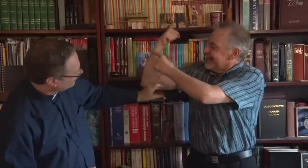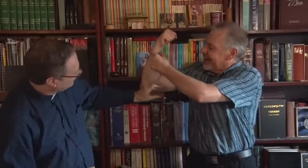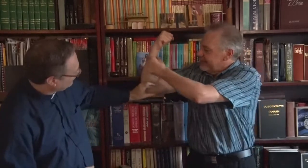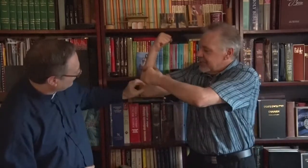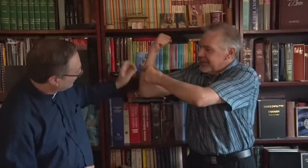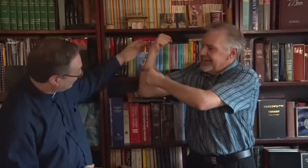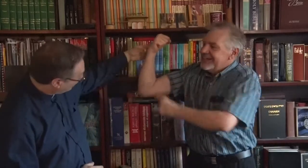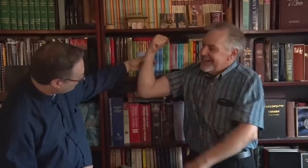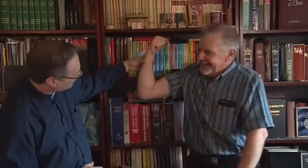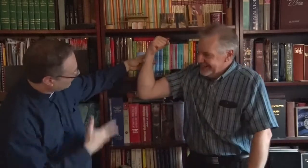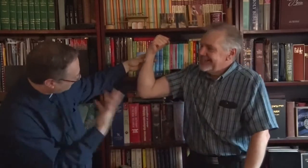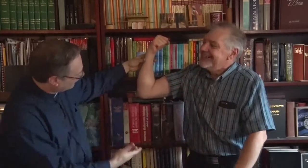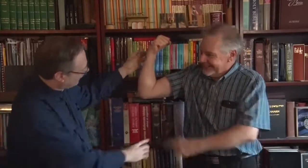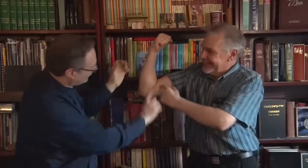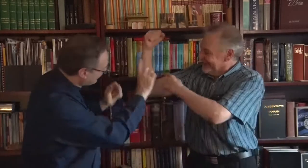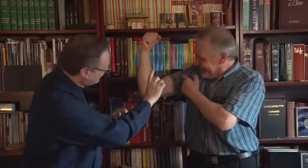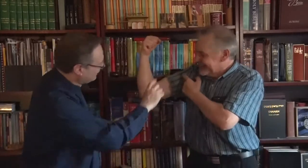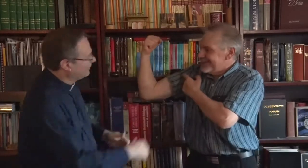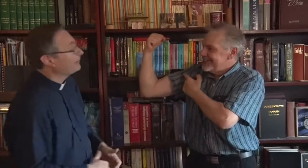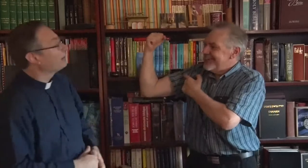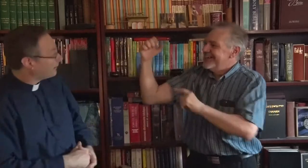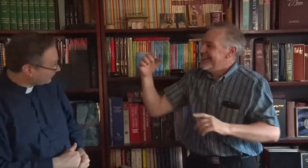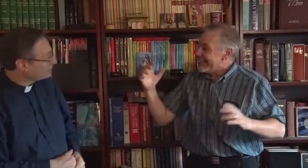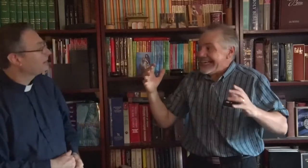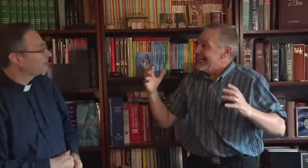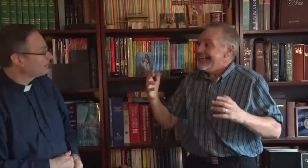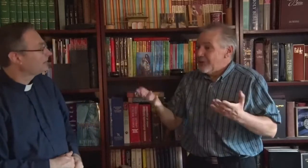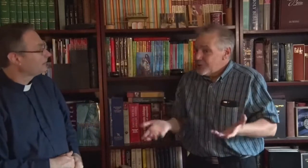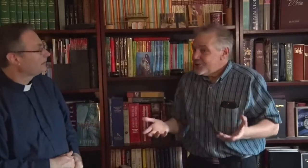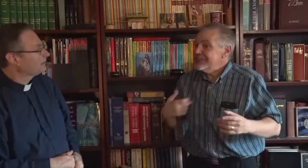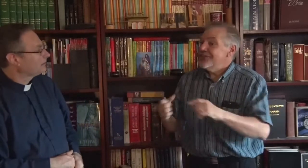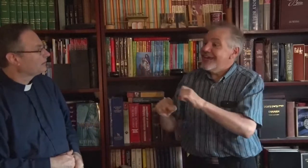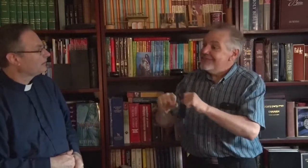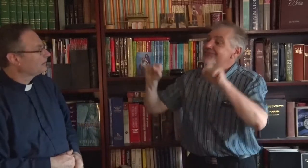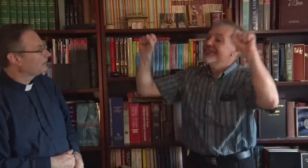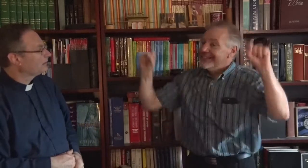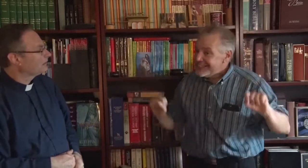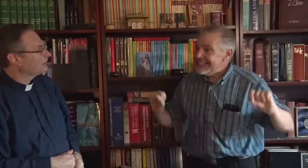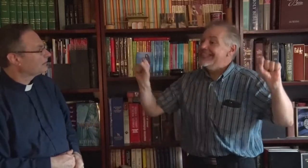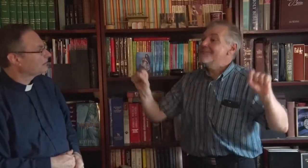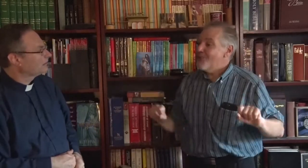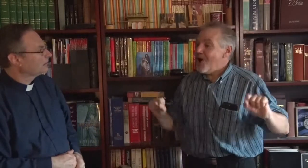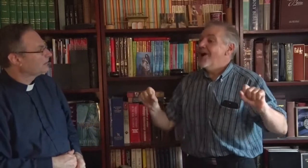C’était comme cela. Maintenant comme cela. Et aujourd’hui je lève des poids…